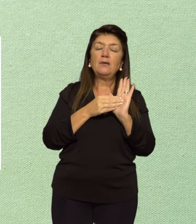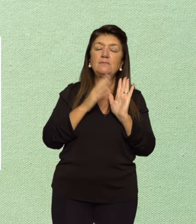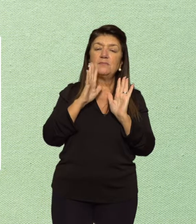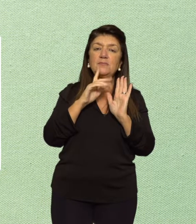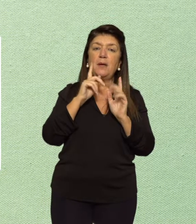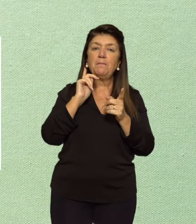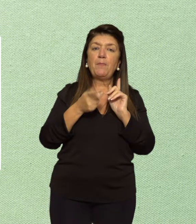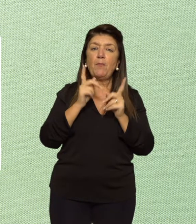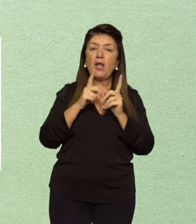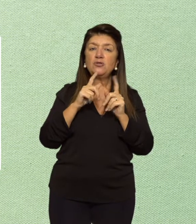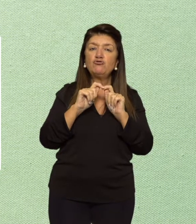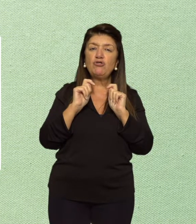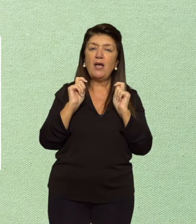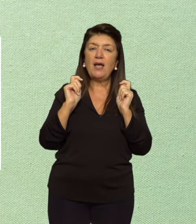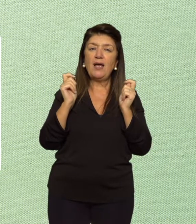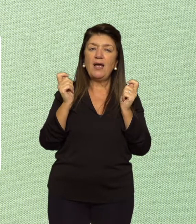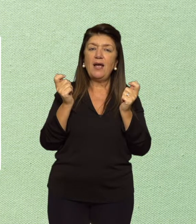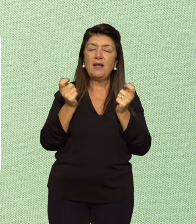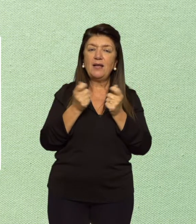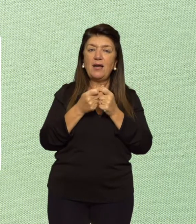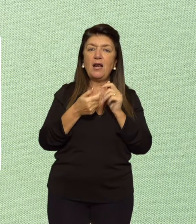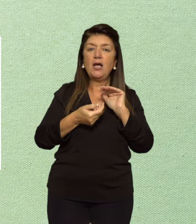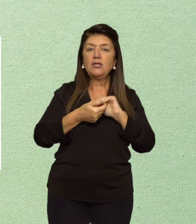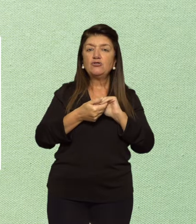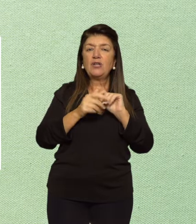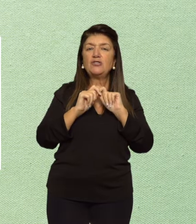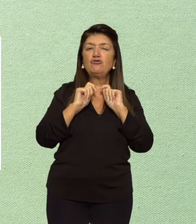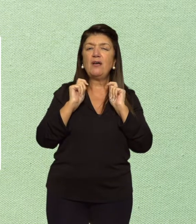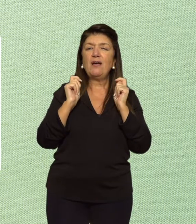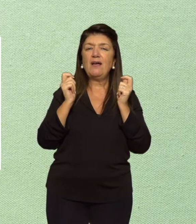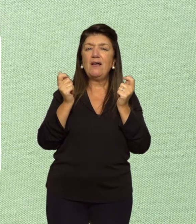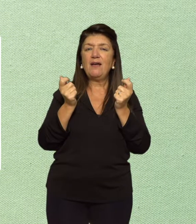società in generale, molto spesso la violenza è di genere nel senso che lo squilibrio di potere è